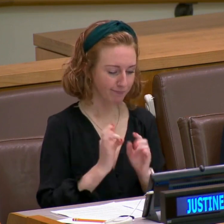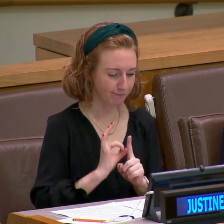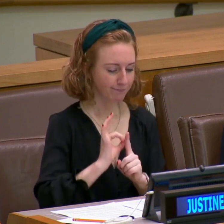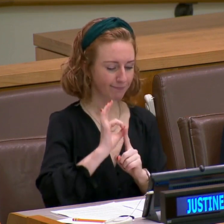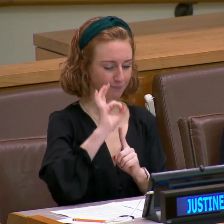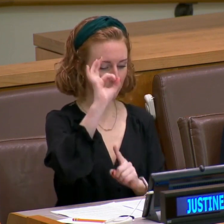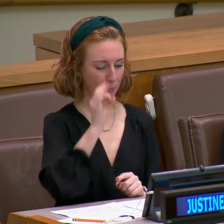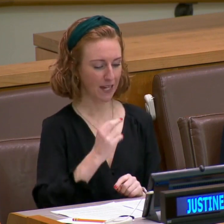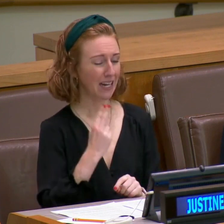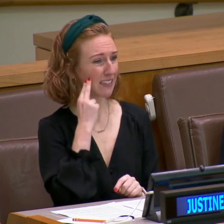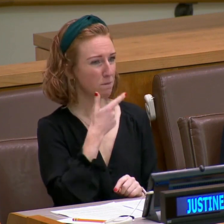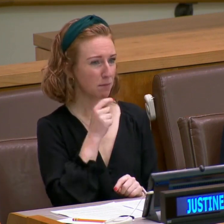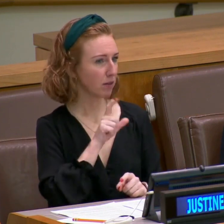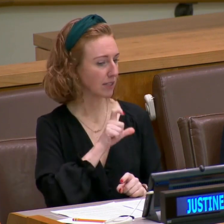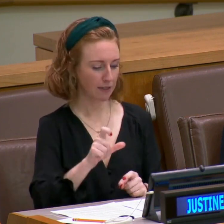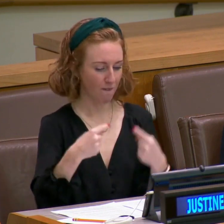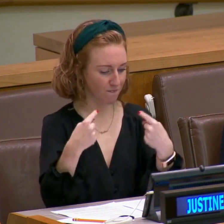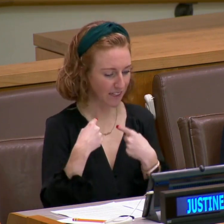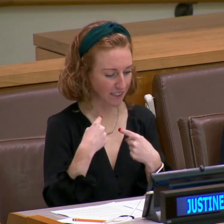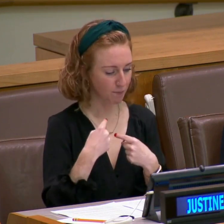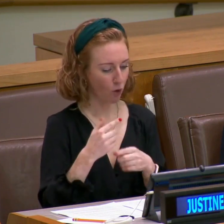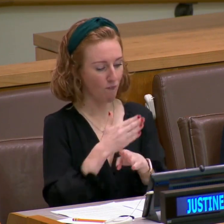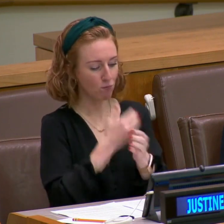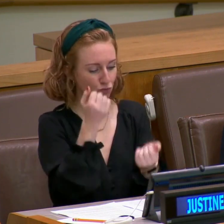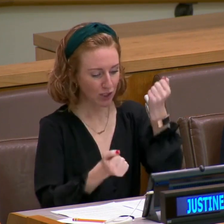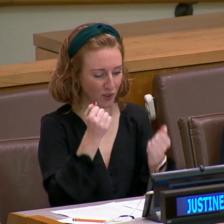un largo camino desde entonces, las personas sordas seguimos siendo víctimas de prejuicios,